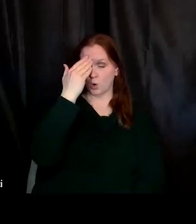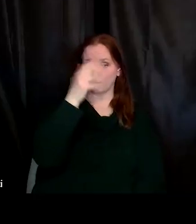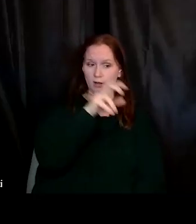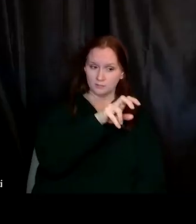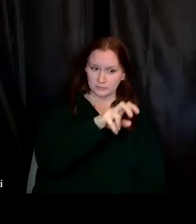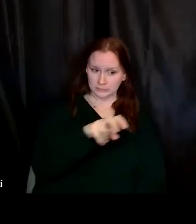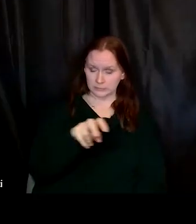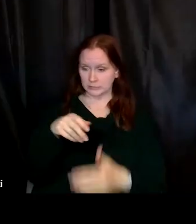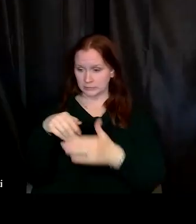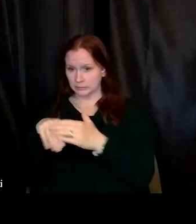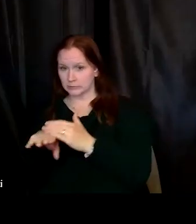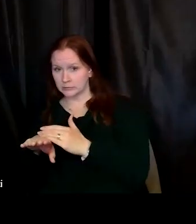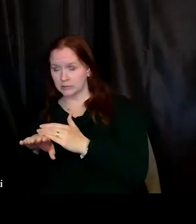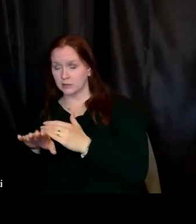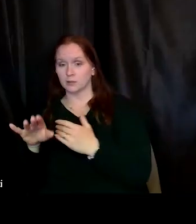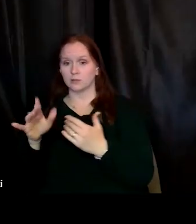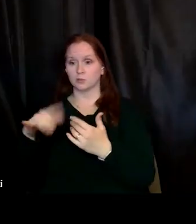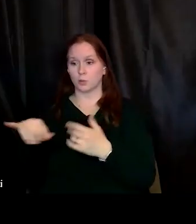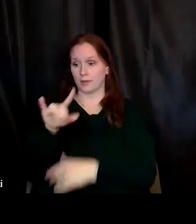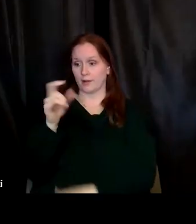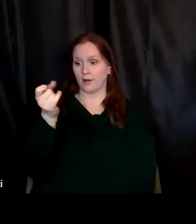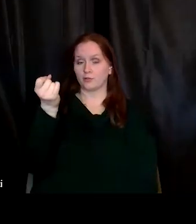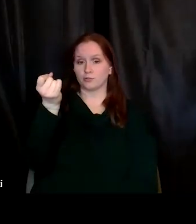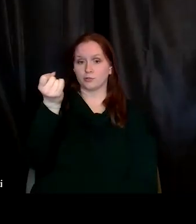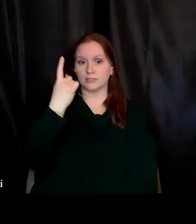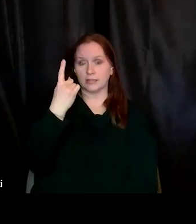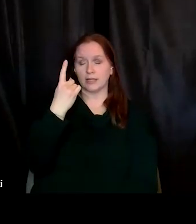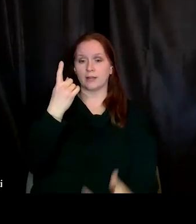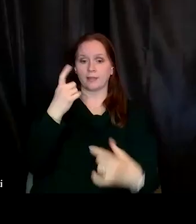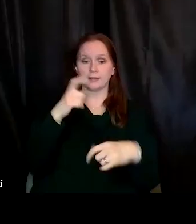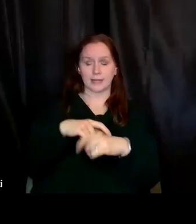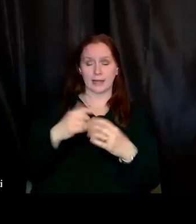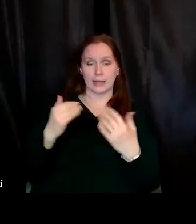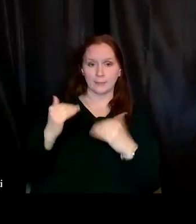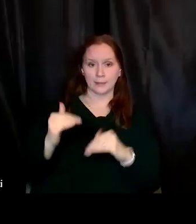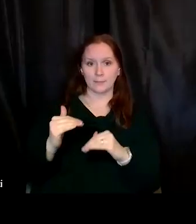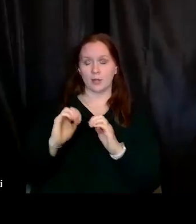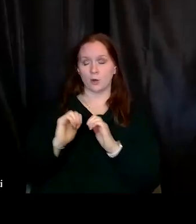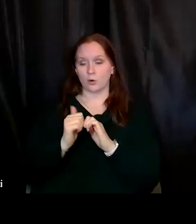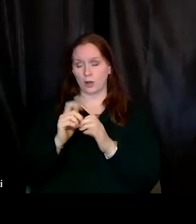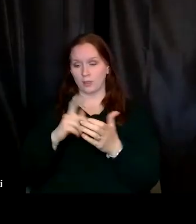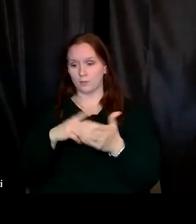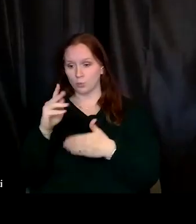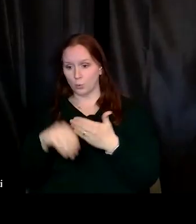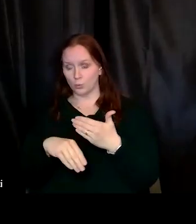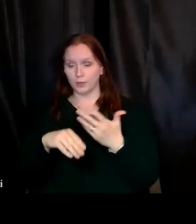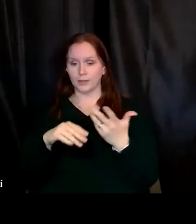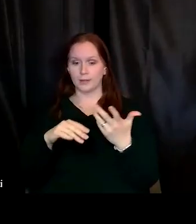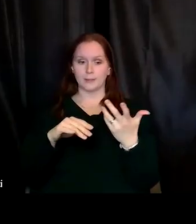cómo hablar con la Seguridad Social, cómo tal vez conseguir una invitación a algunas de sus reuniones de personal